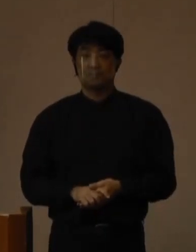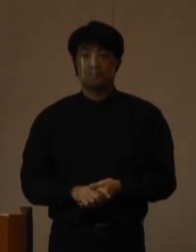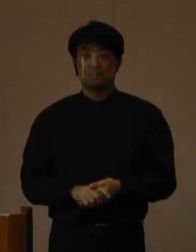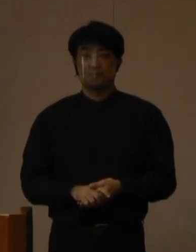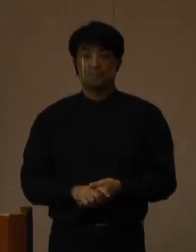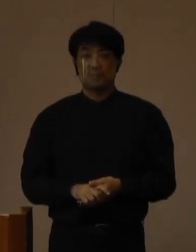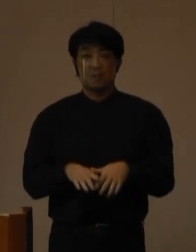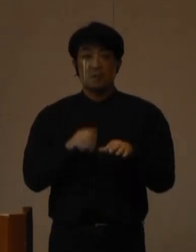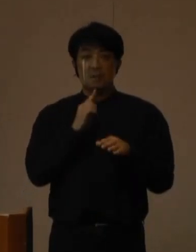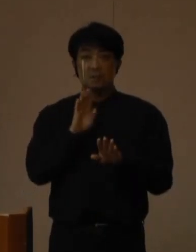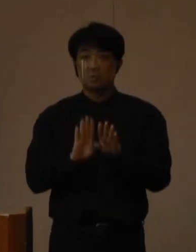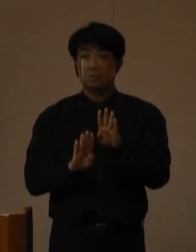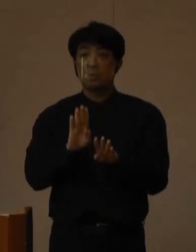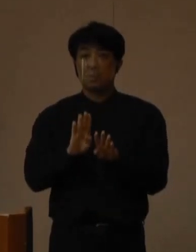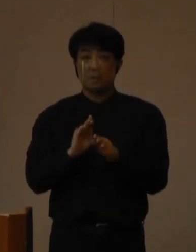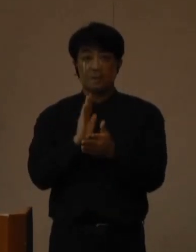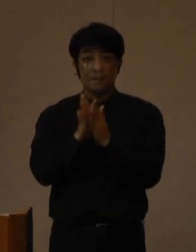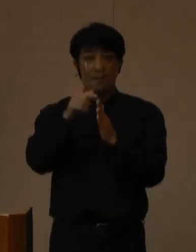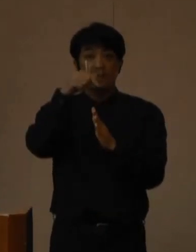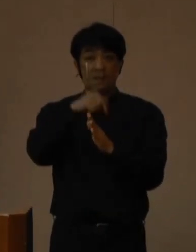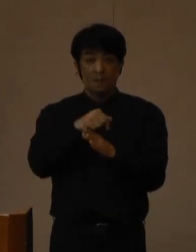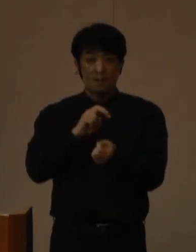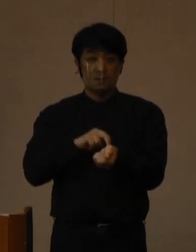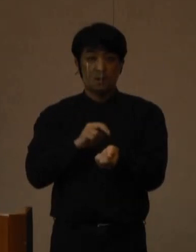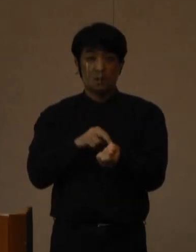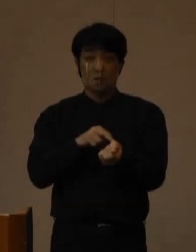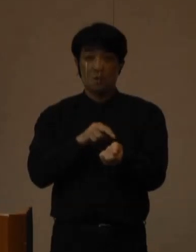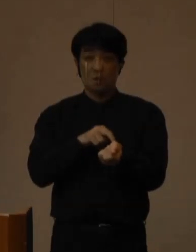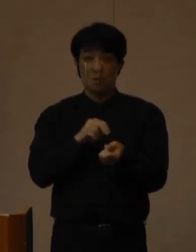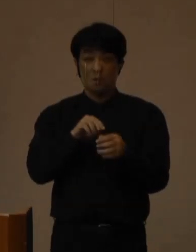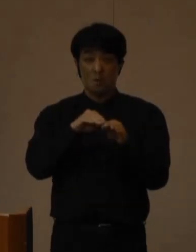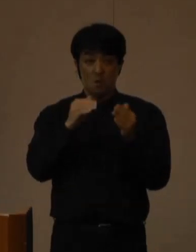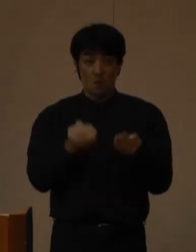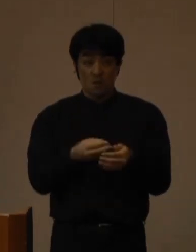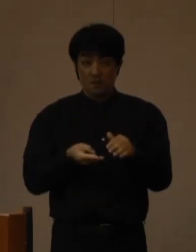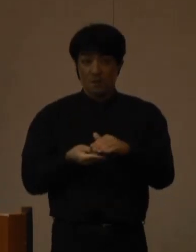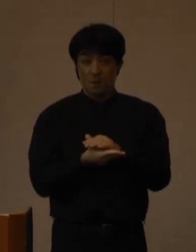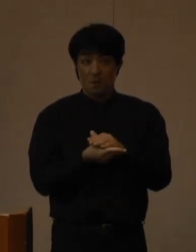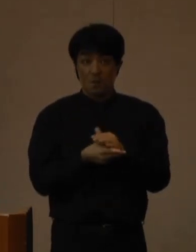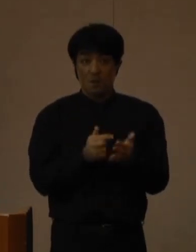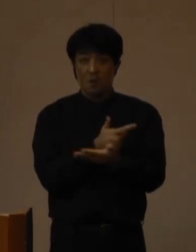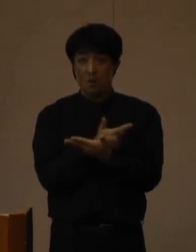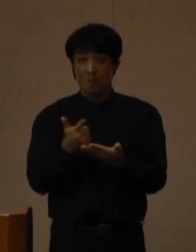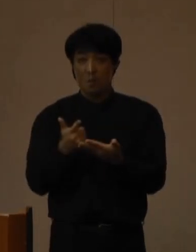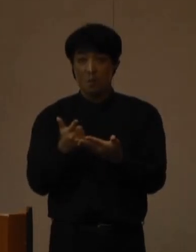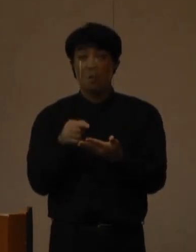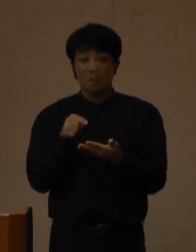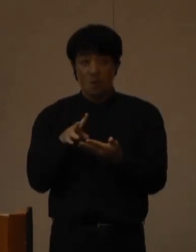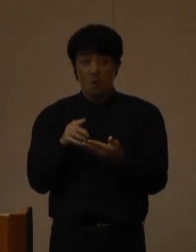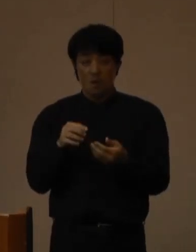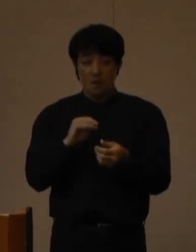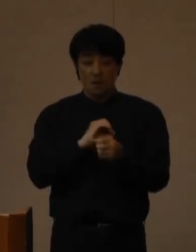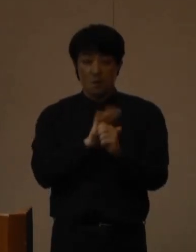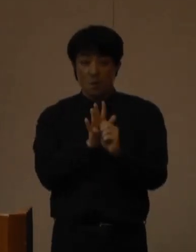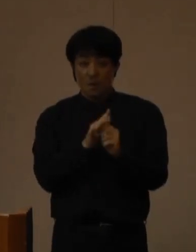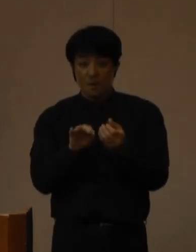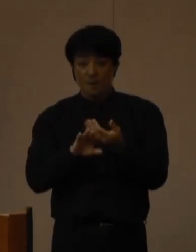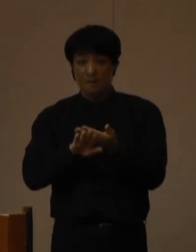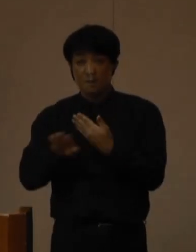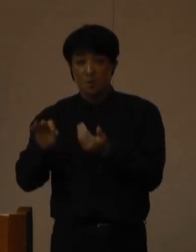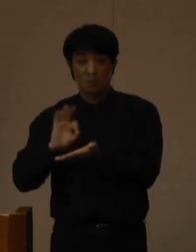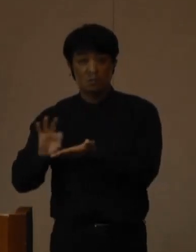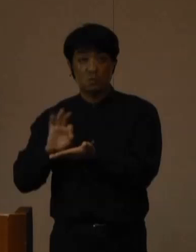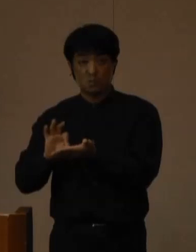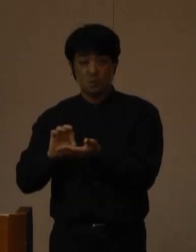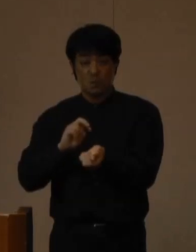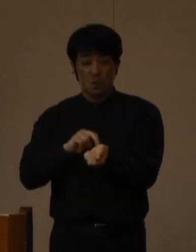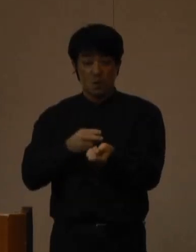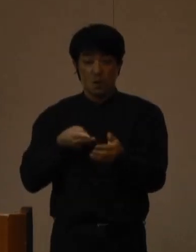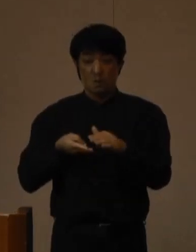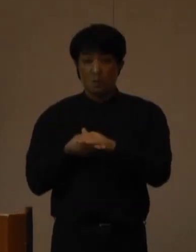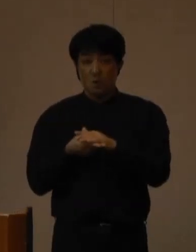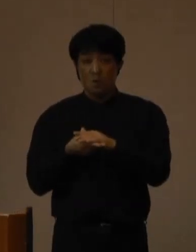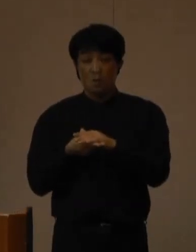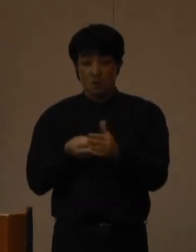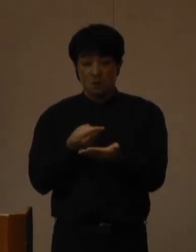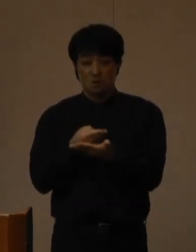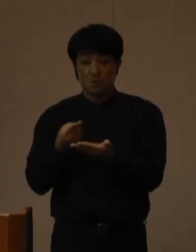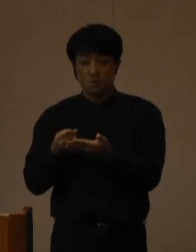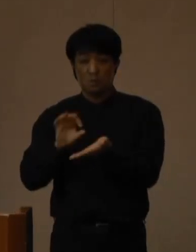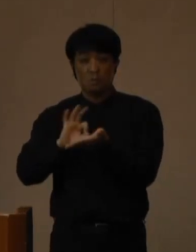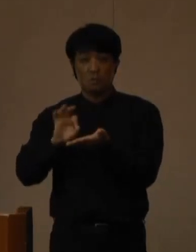現在の県内の医療提供体制は、新型コロナ以外の患者用の病床利用率も90%を超えており、